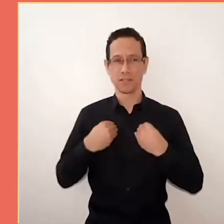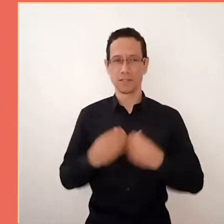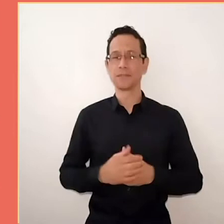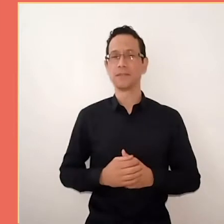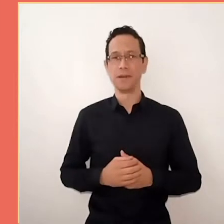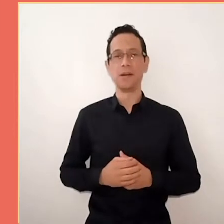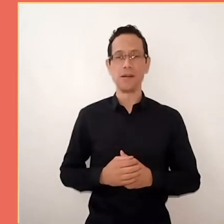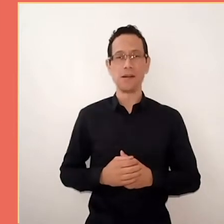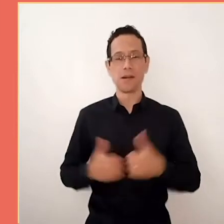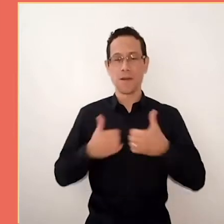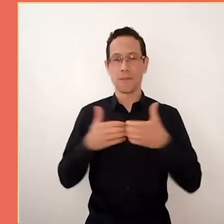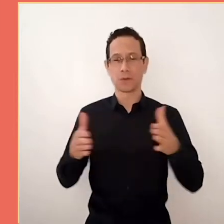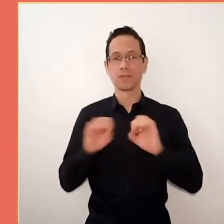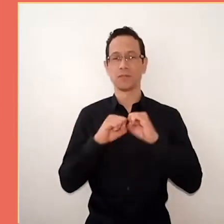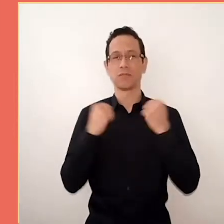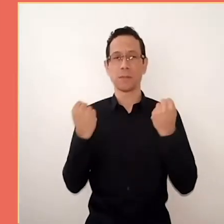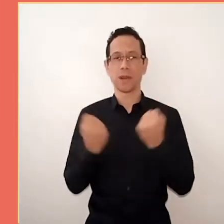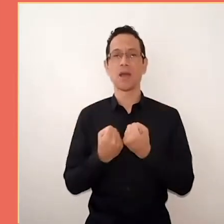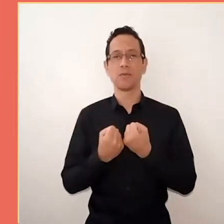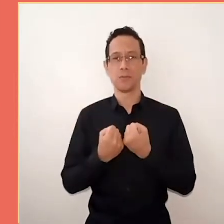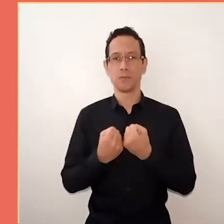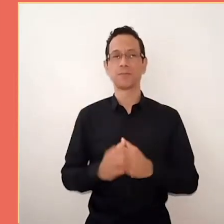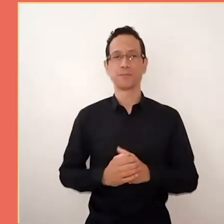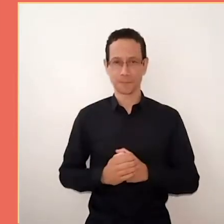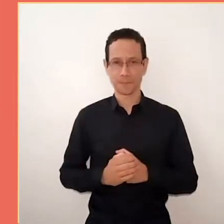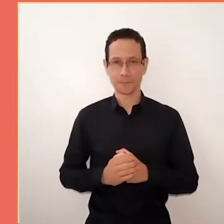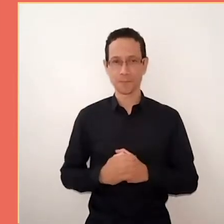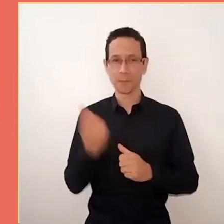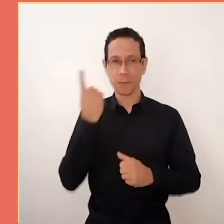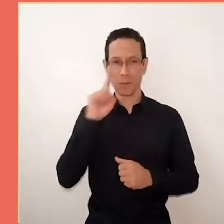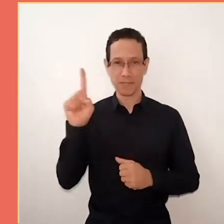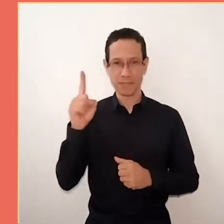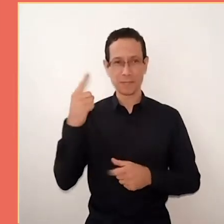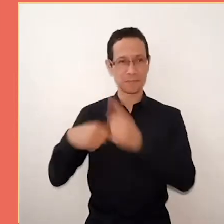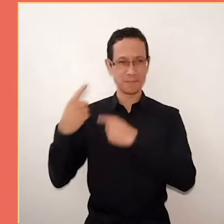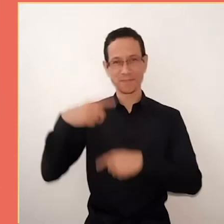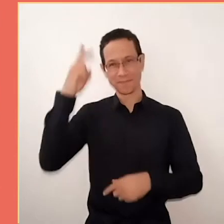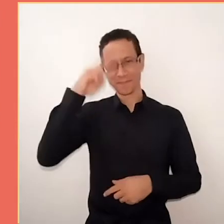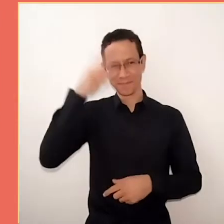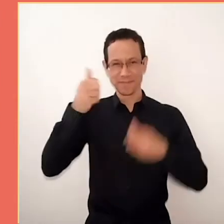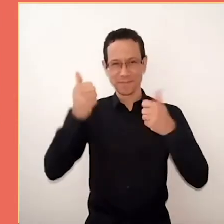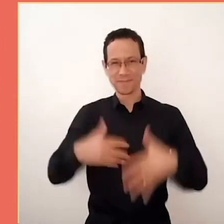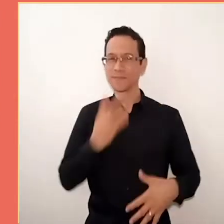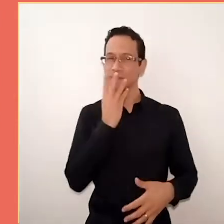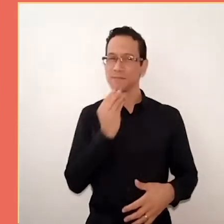Na abertura do seminário no primeiro dia, falamos muito sobre Paulo Freire, lembrando-o aqui